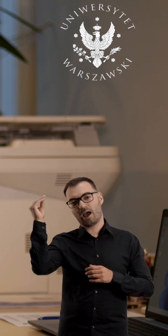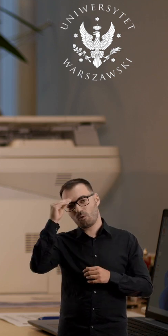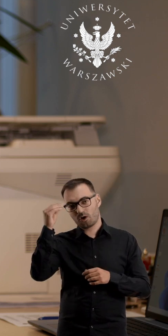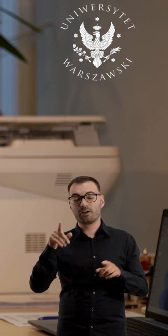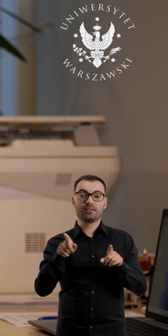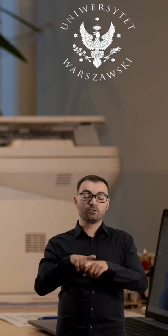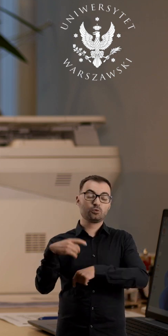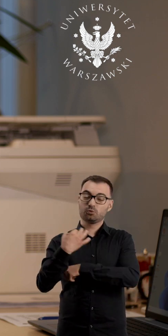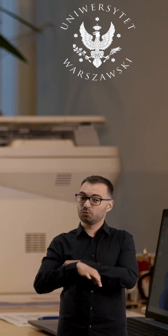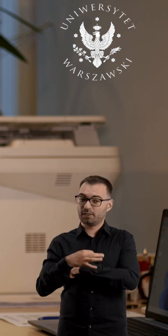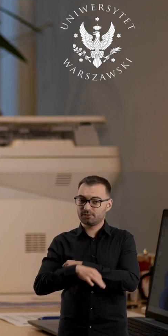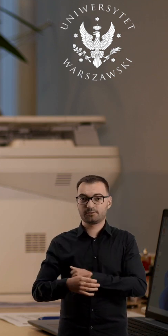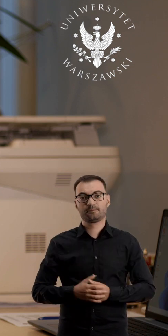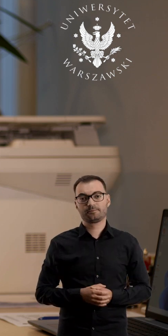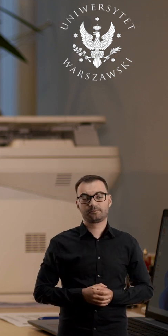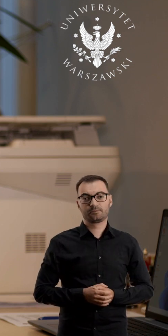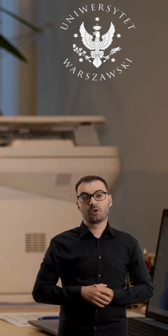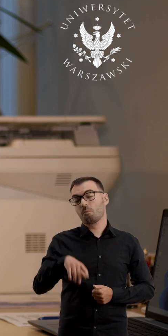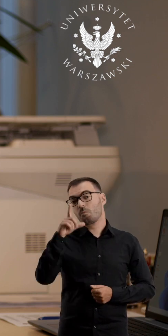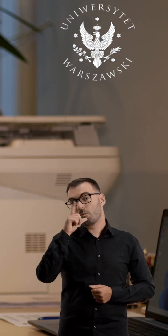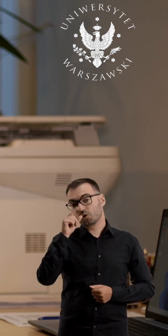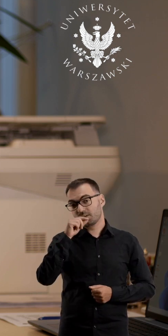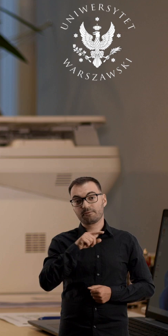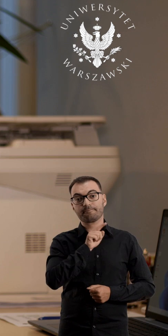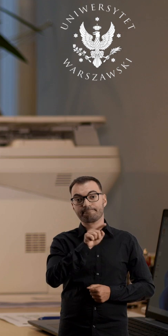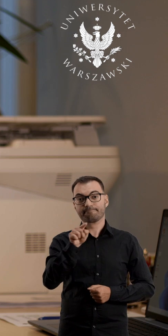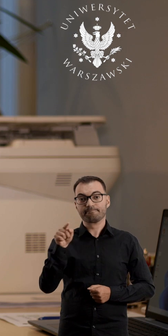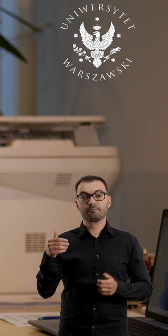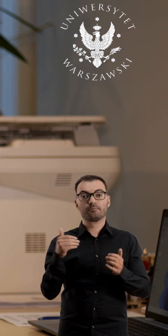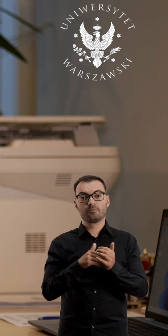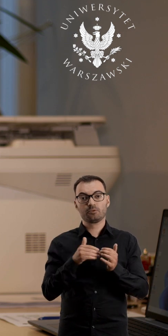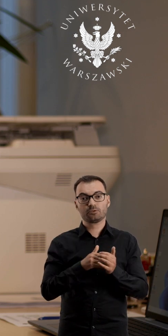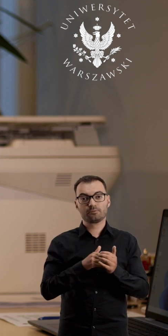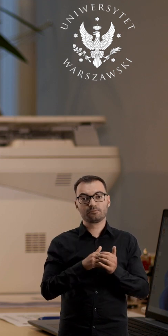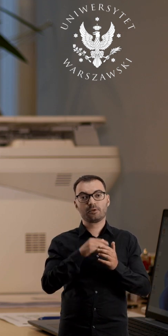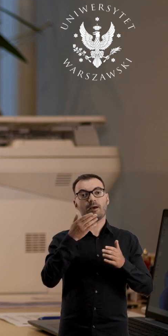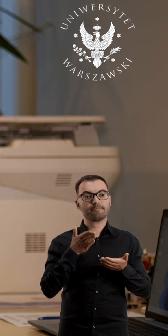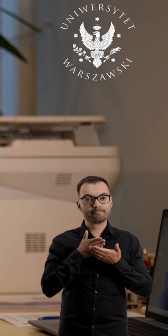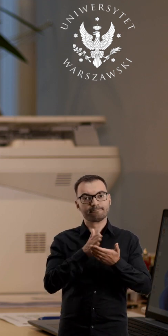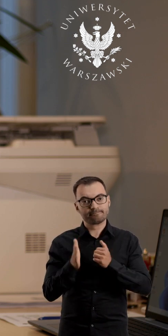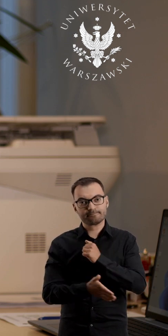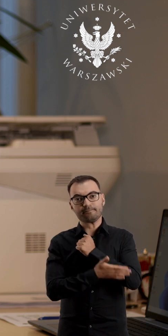jak i studentów, i być może oni będą wymagali pomocy przy ewakuacji,